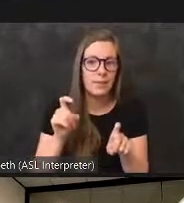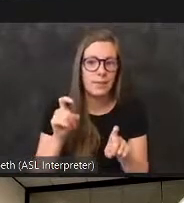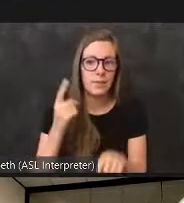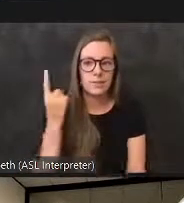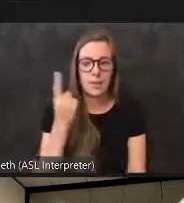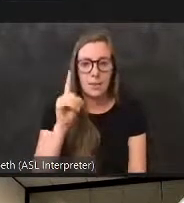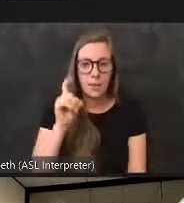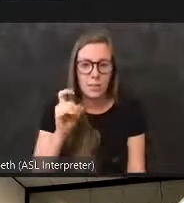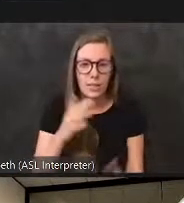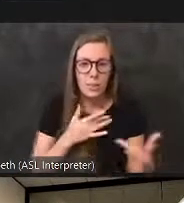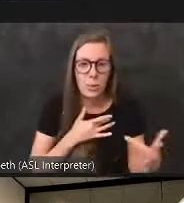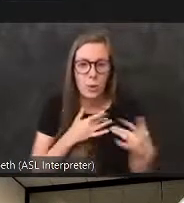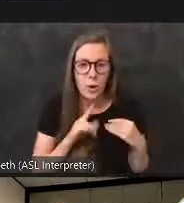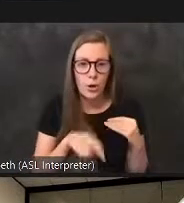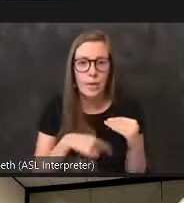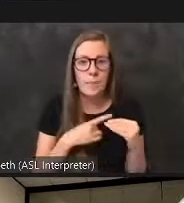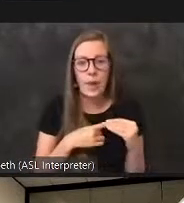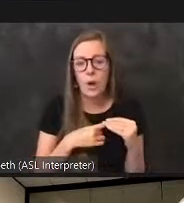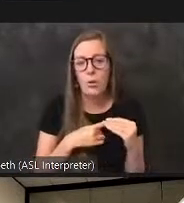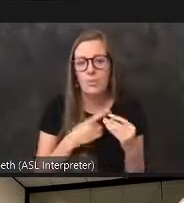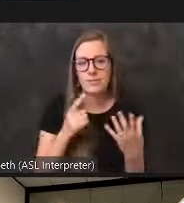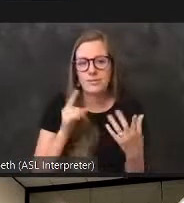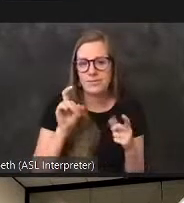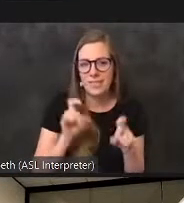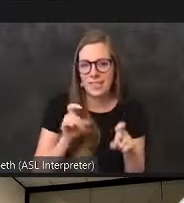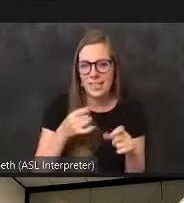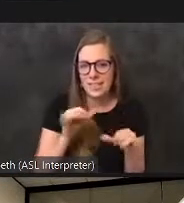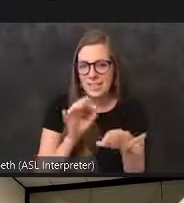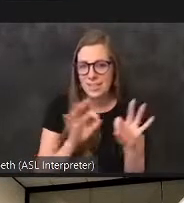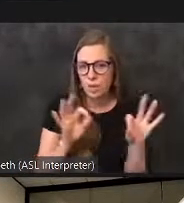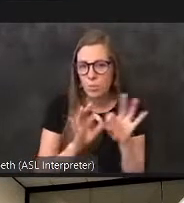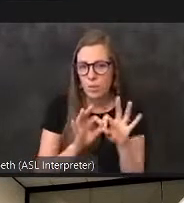La palabra prueba es algo en los senos que.